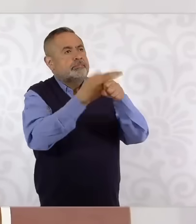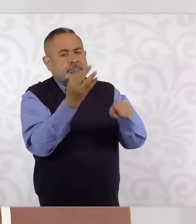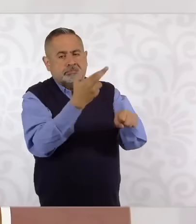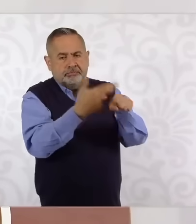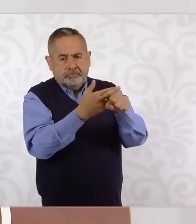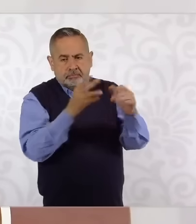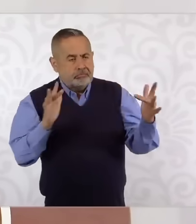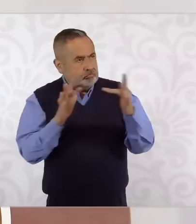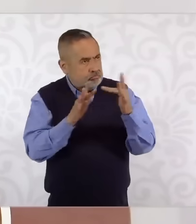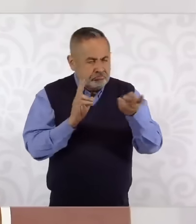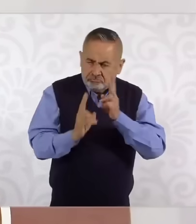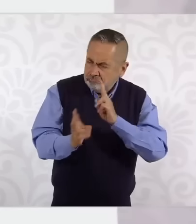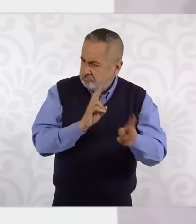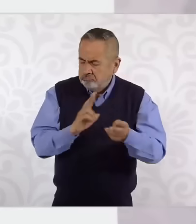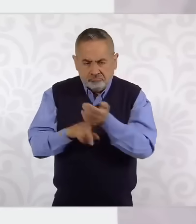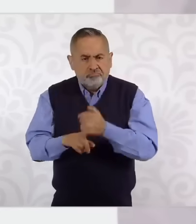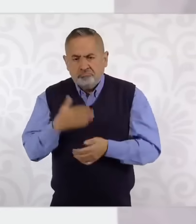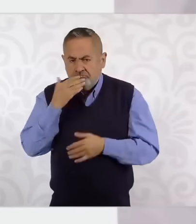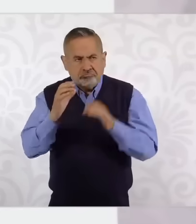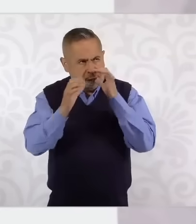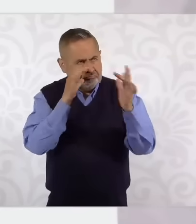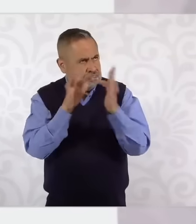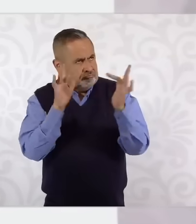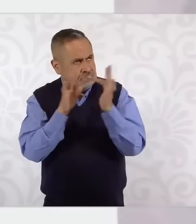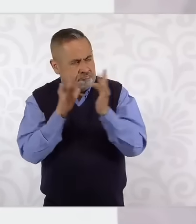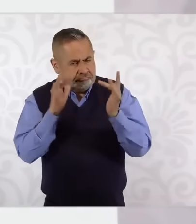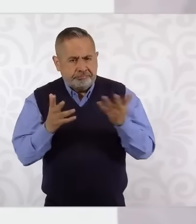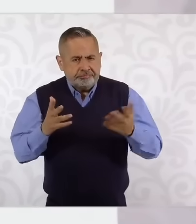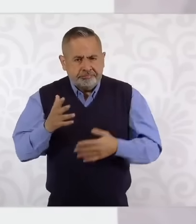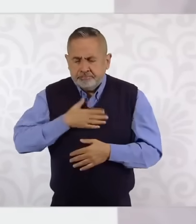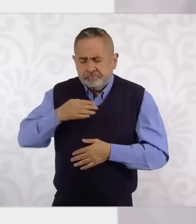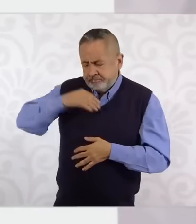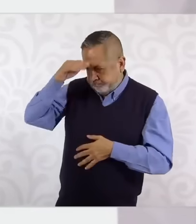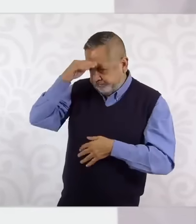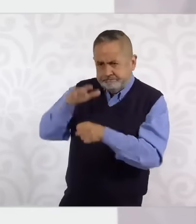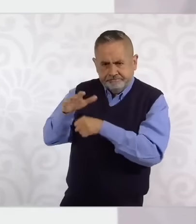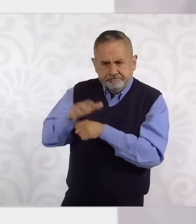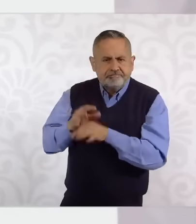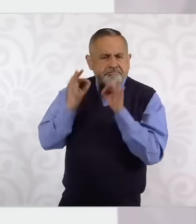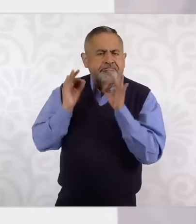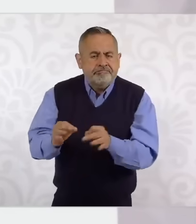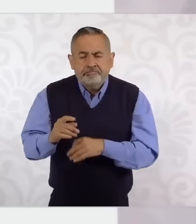hay comunicación permanente y obviamente pues nosotros eh consideramos que para beneficio de